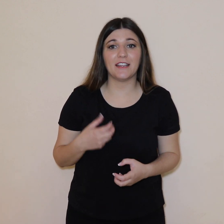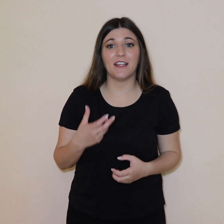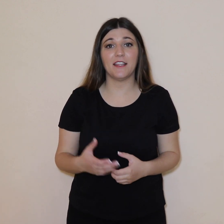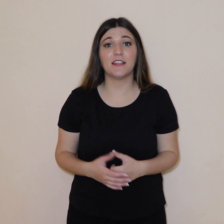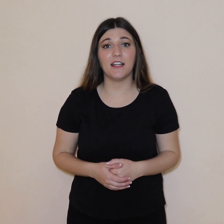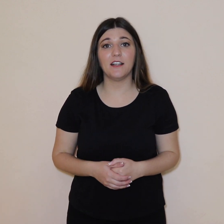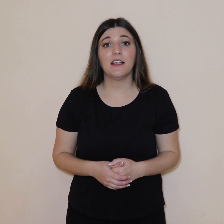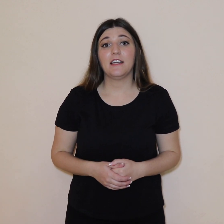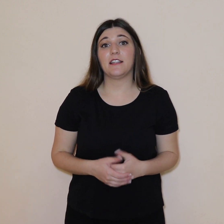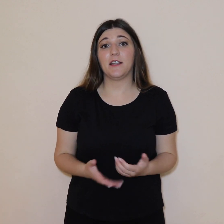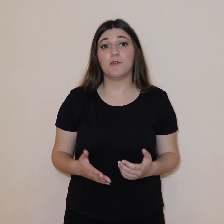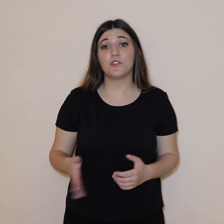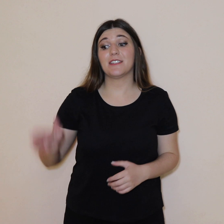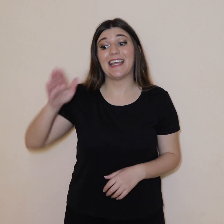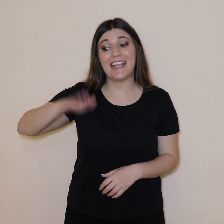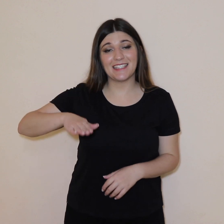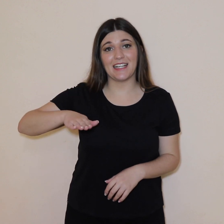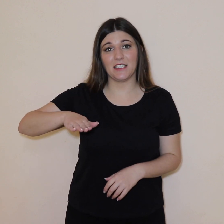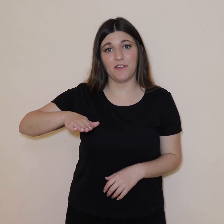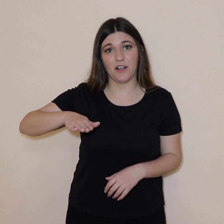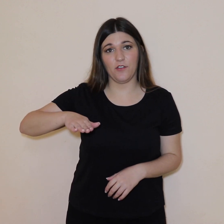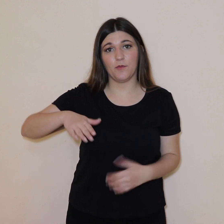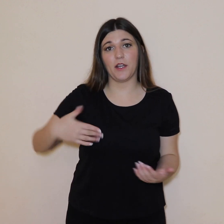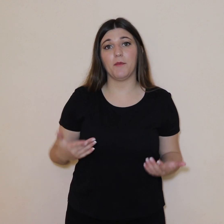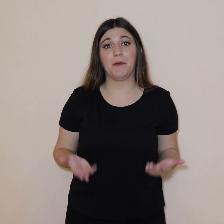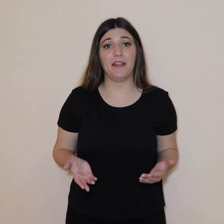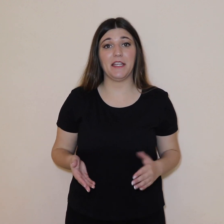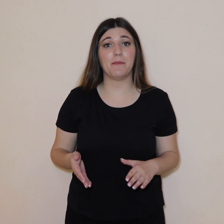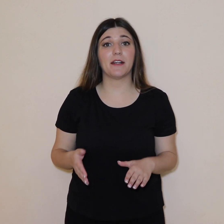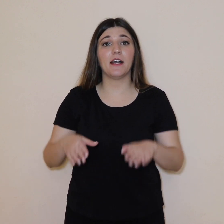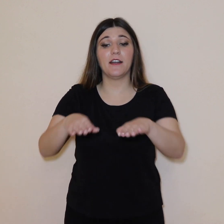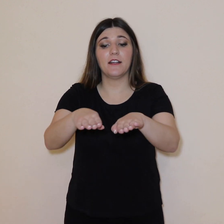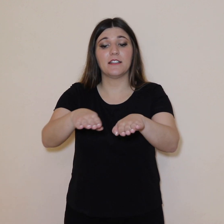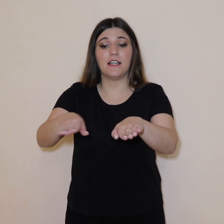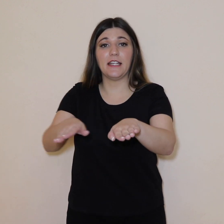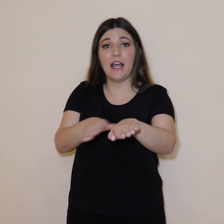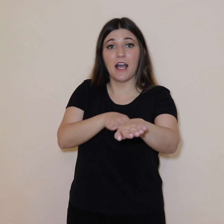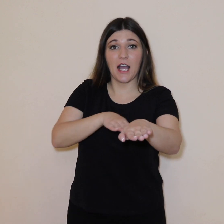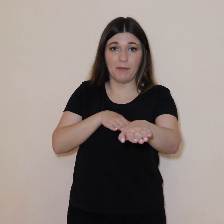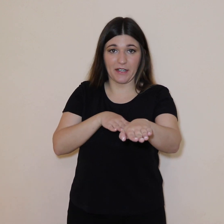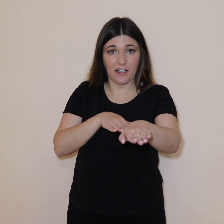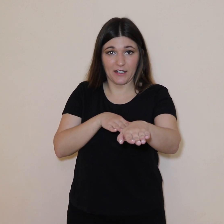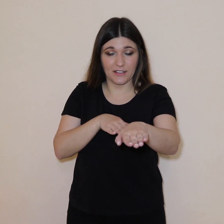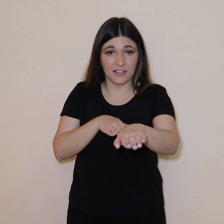etcétera, tenemos este clasificador. Por ejemplo para decir "aparcar" se haría "aparcar" es en el